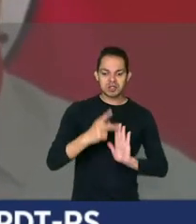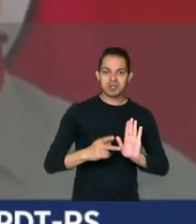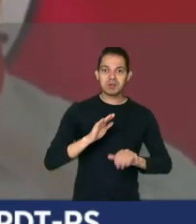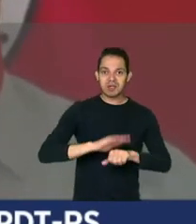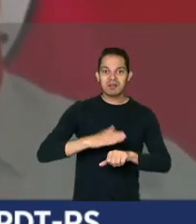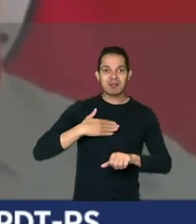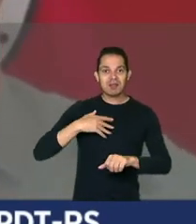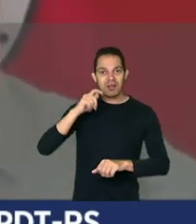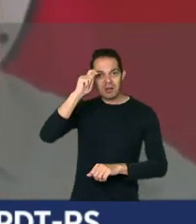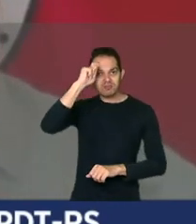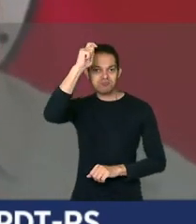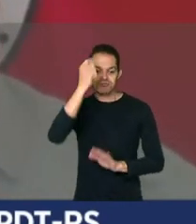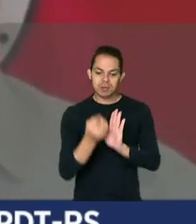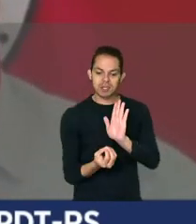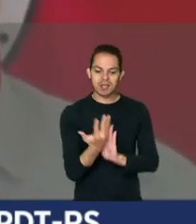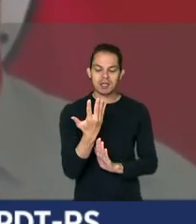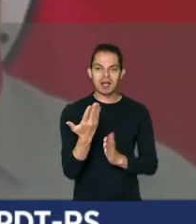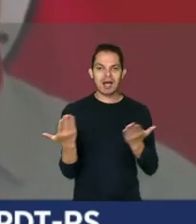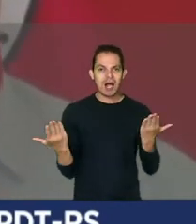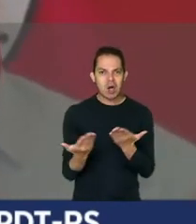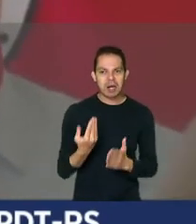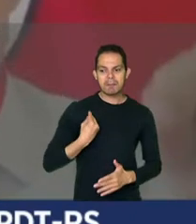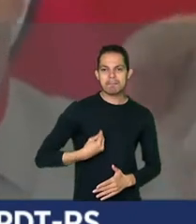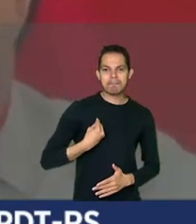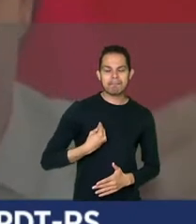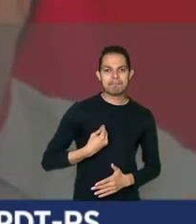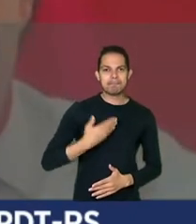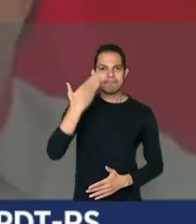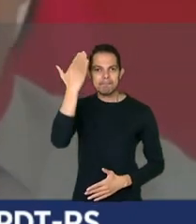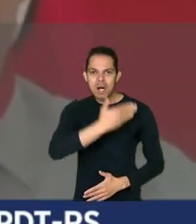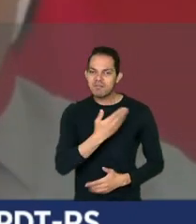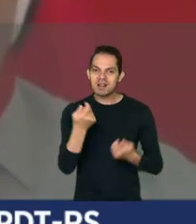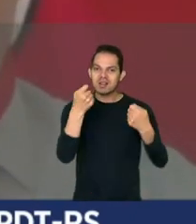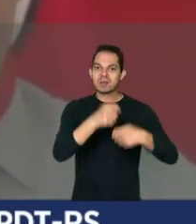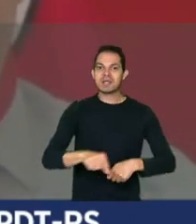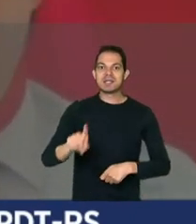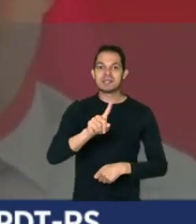PROJETO DE MINHA AUTORIA E AGORA NÃO PRECISA MAIS FAZER A PROVA DE VIDA. POIS O GOVERNO EXIGIA, O GOVERNO DO